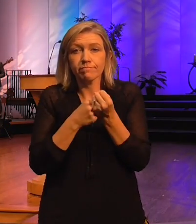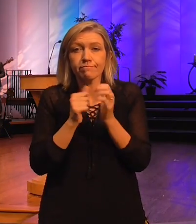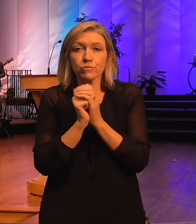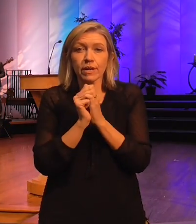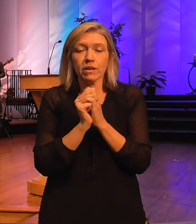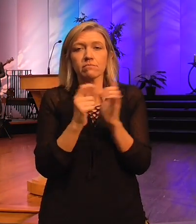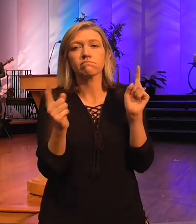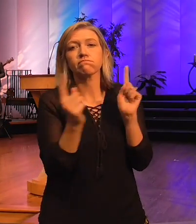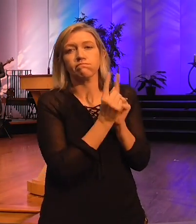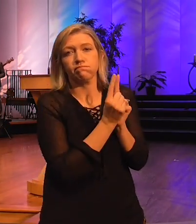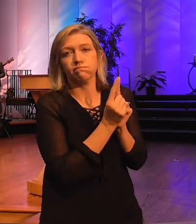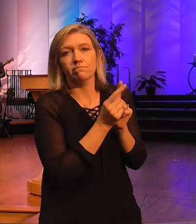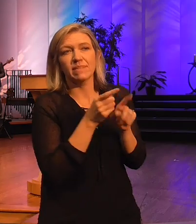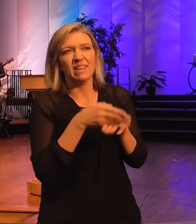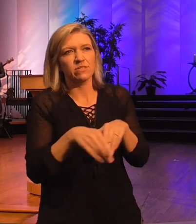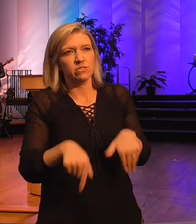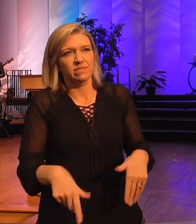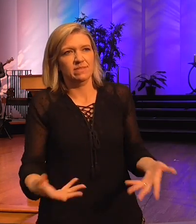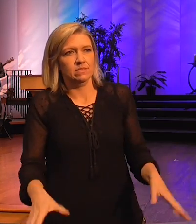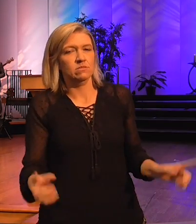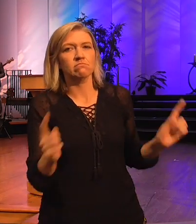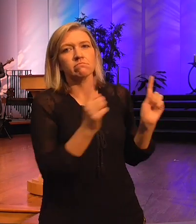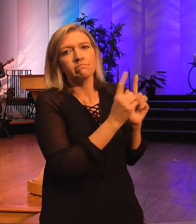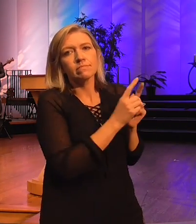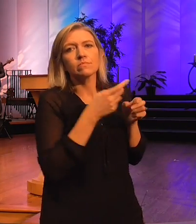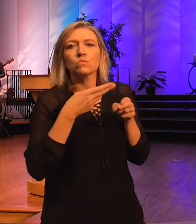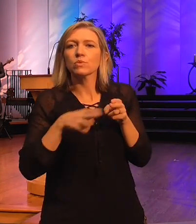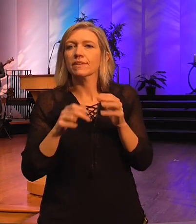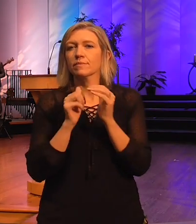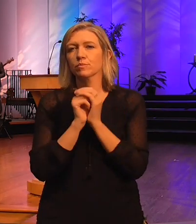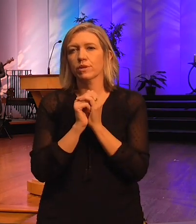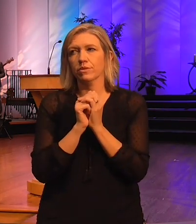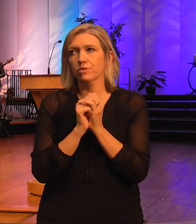frente después del servicio, ellos estarán felices de hacer una breve oración con usted para mejorar algo en su